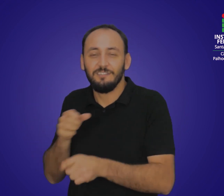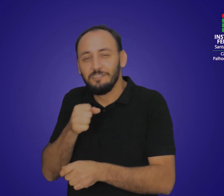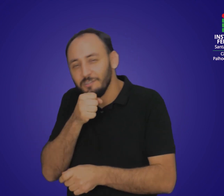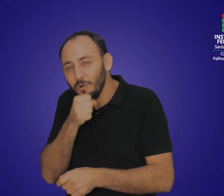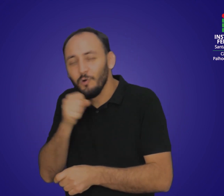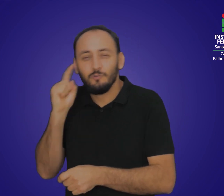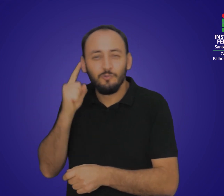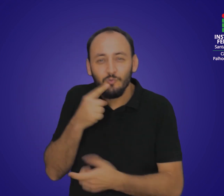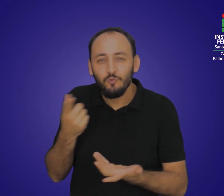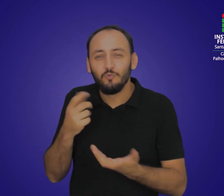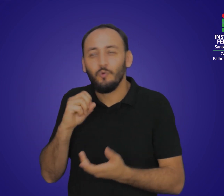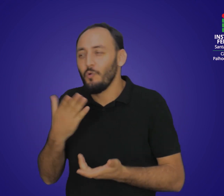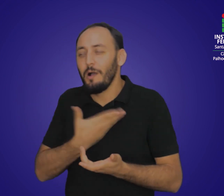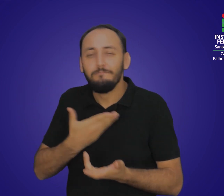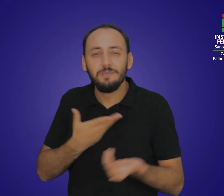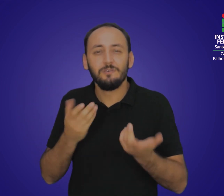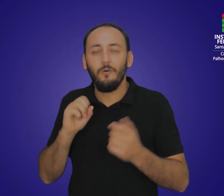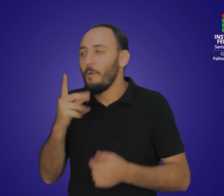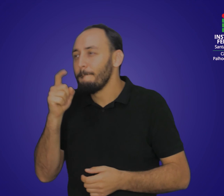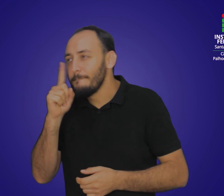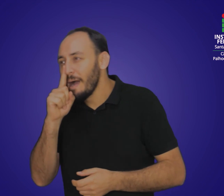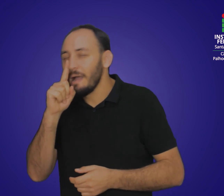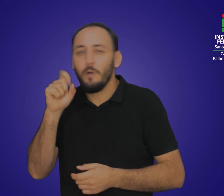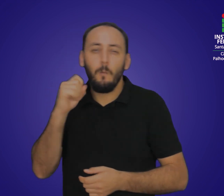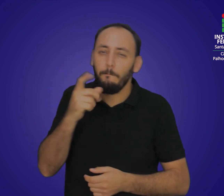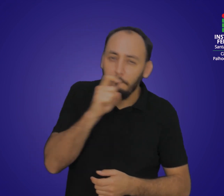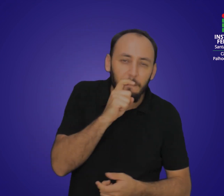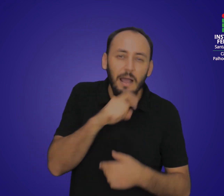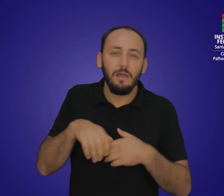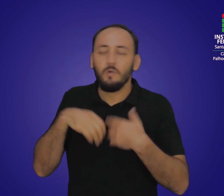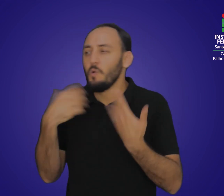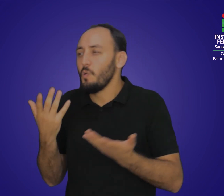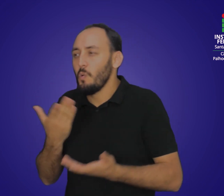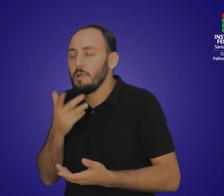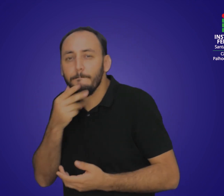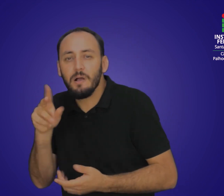com um idoso surdo, amigo surdo, pai surdo ou mãe surda.